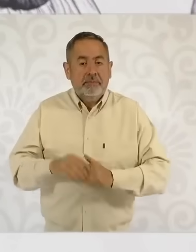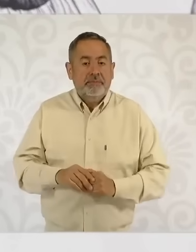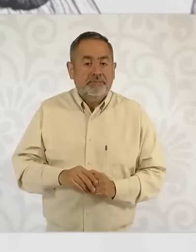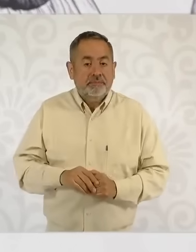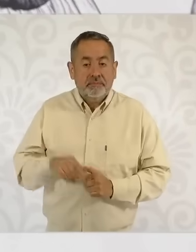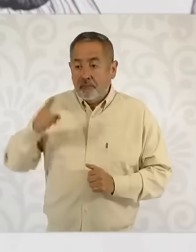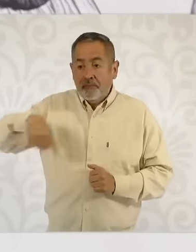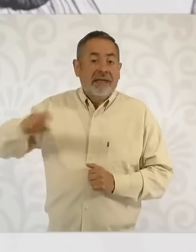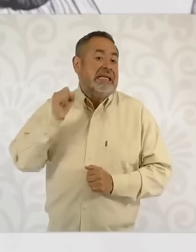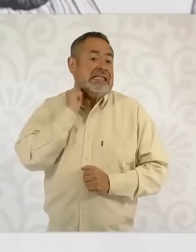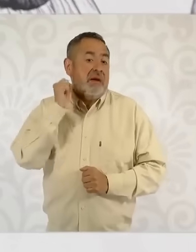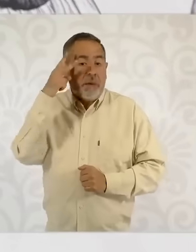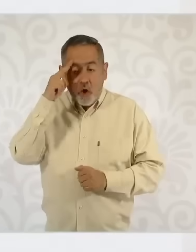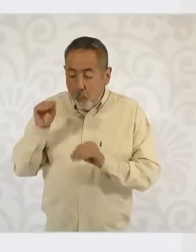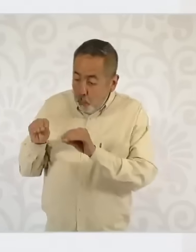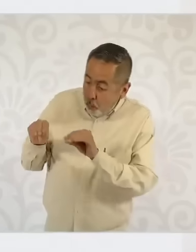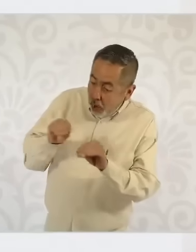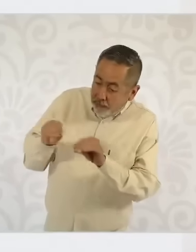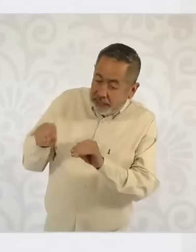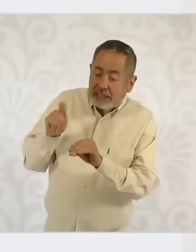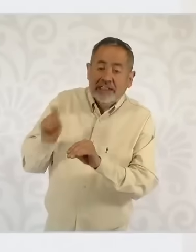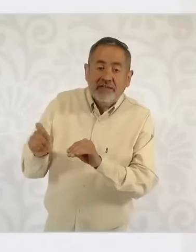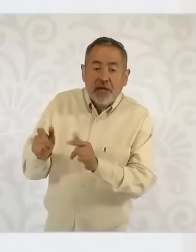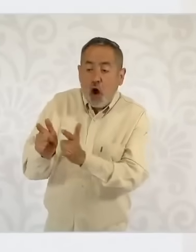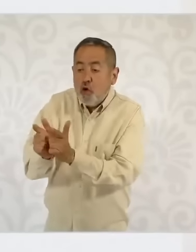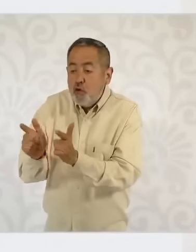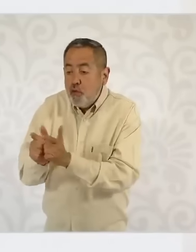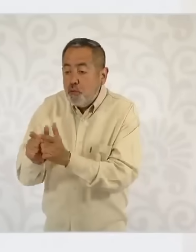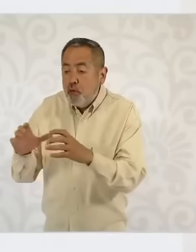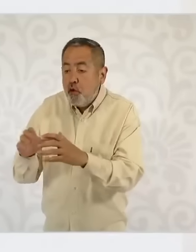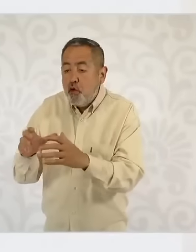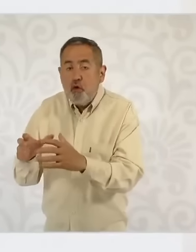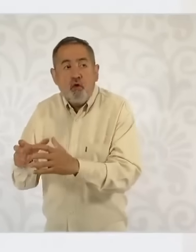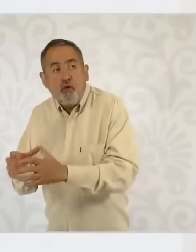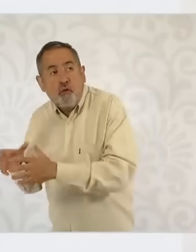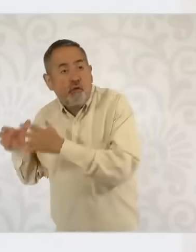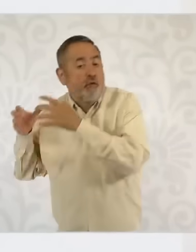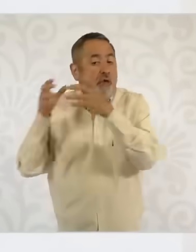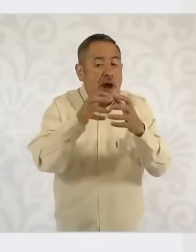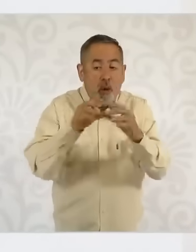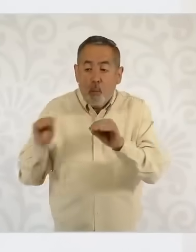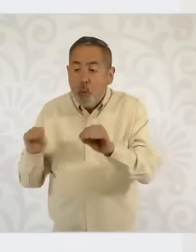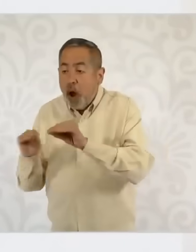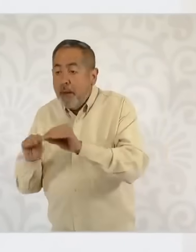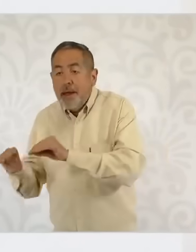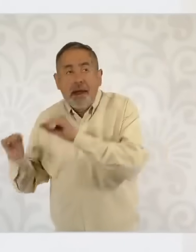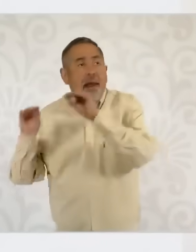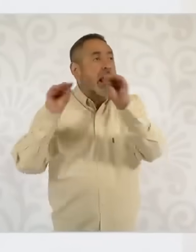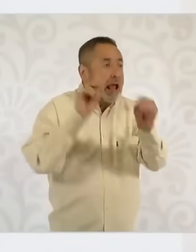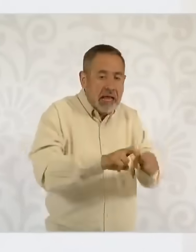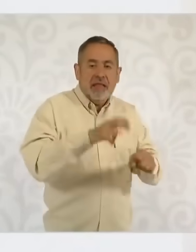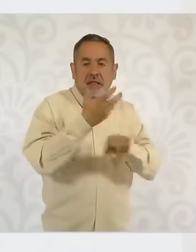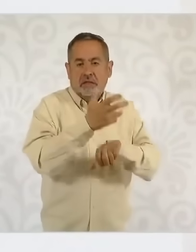el Senado de la República que todos los partidos políticos fueron Estados Unidos